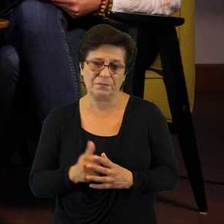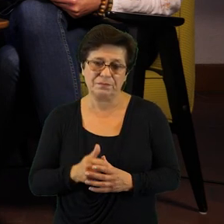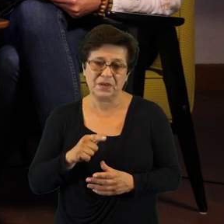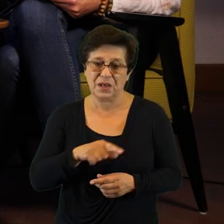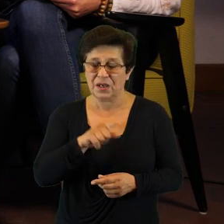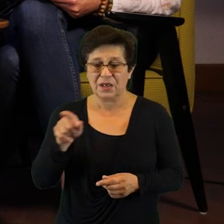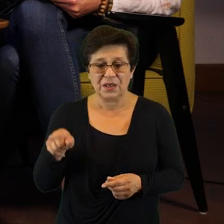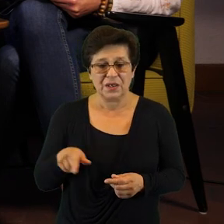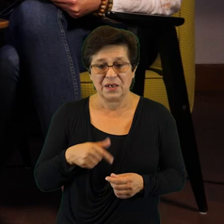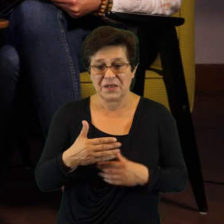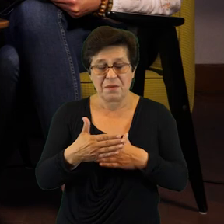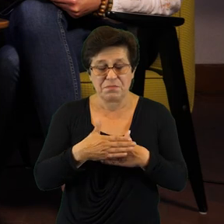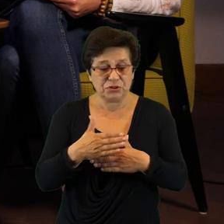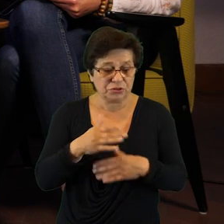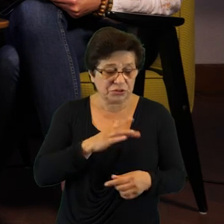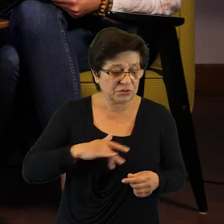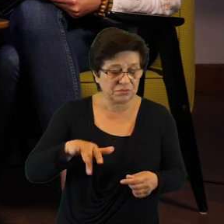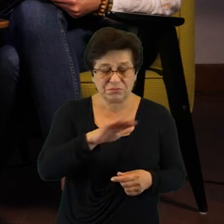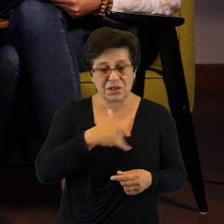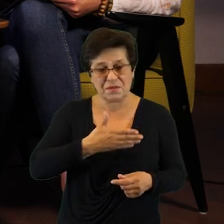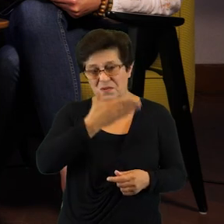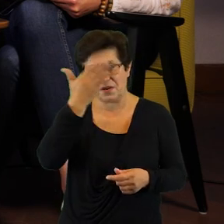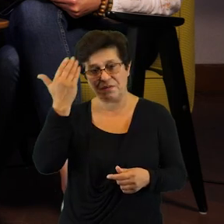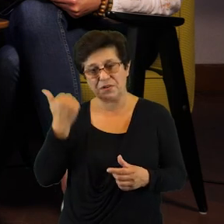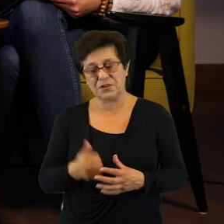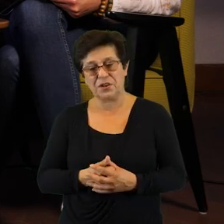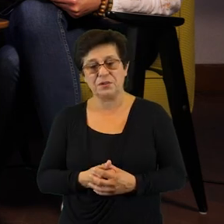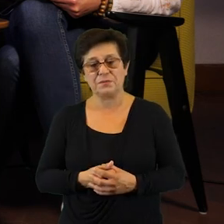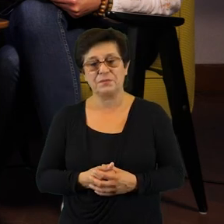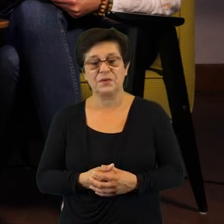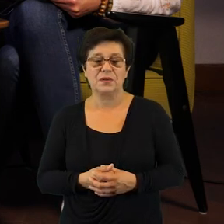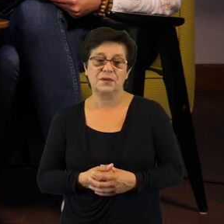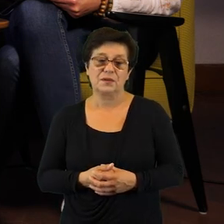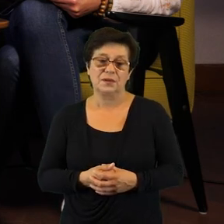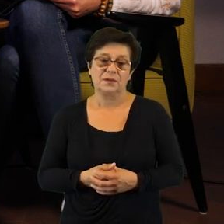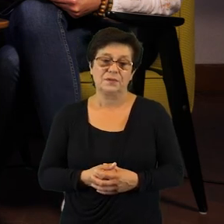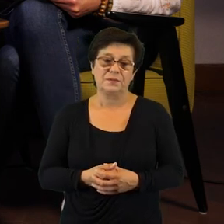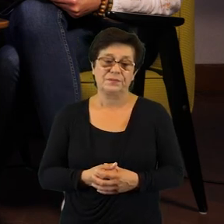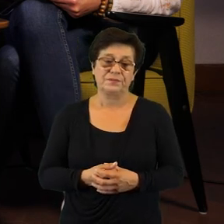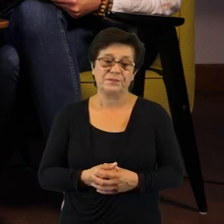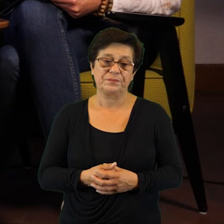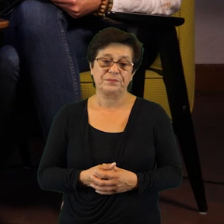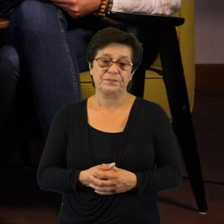nawet najbliższy krąg znajomych, nie wiedział. W każdym razie w tych latach...